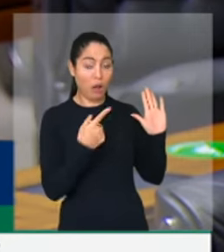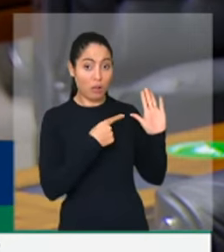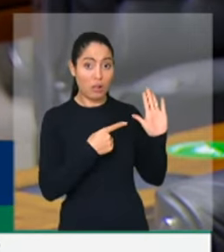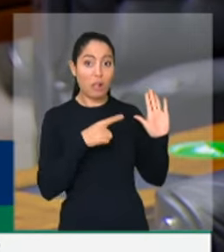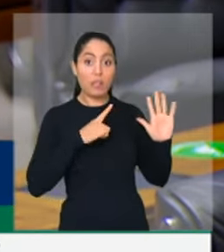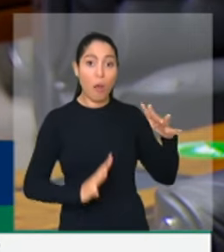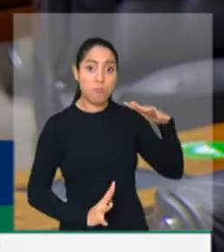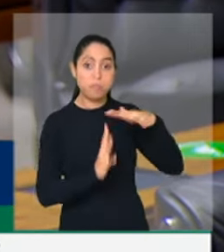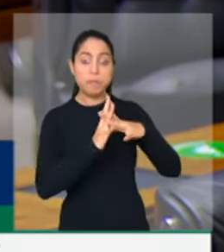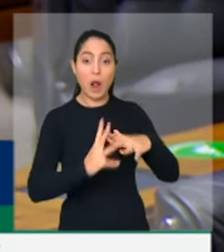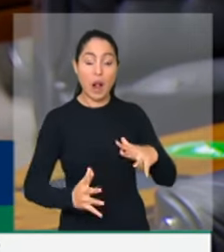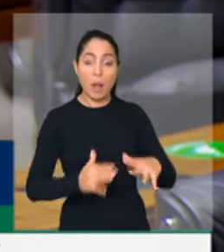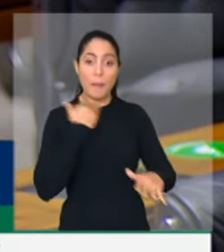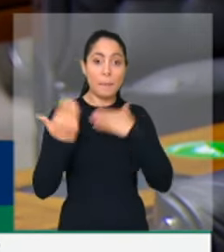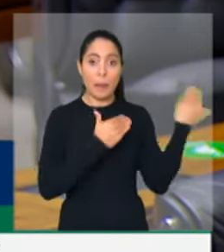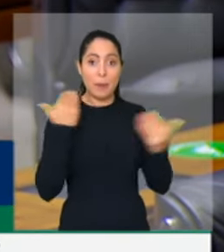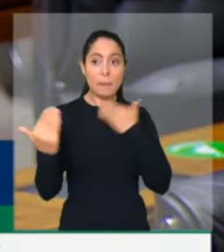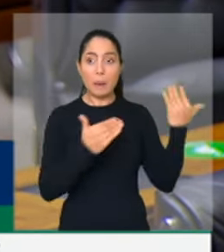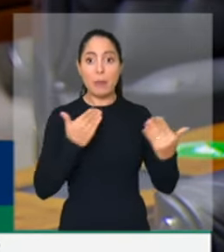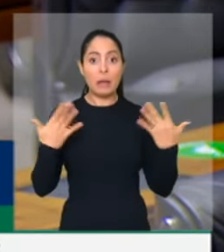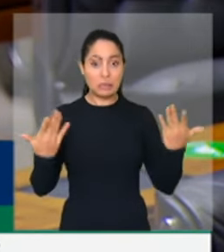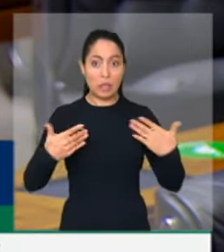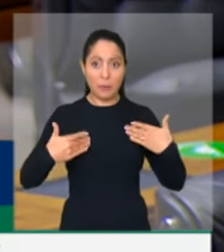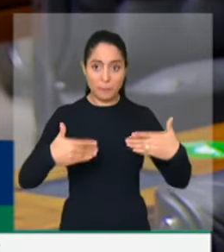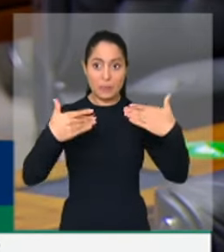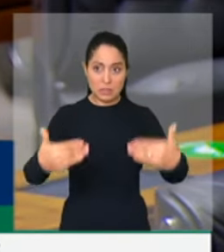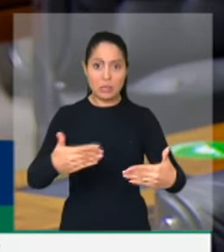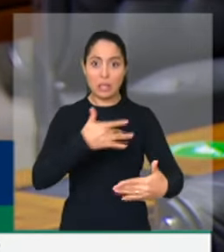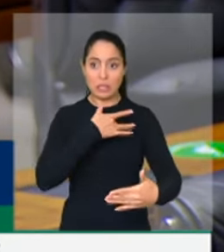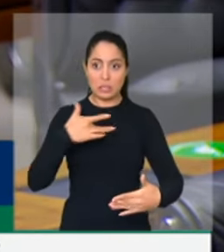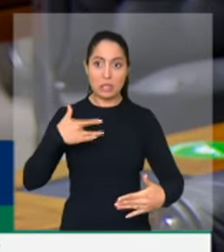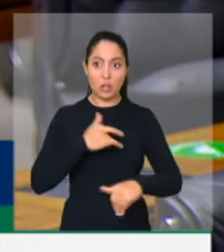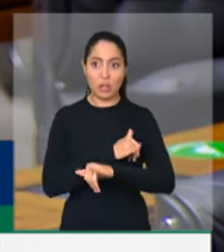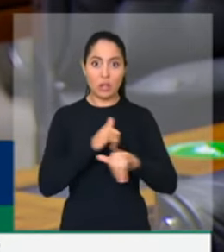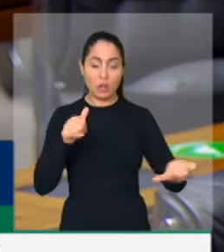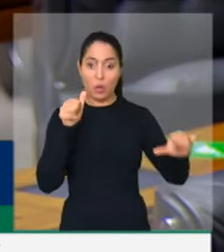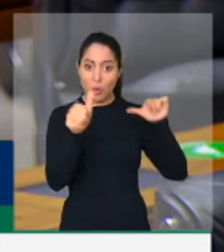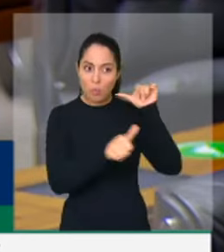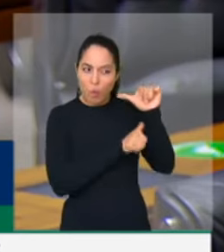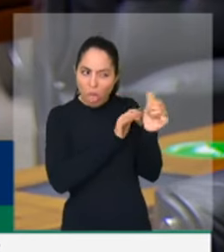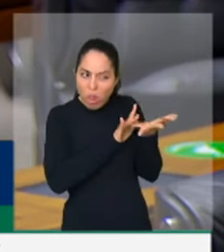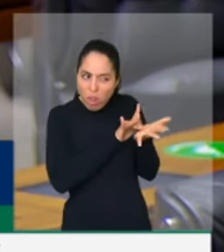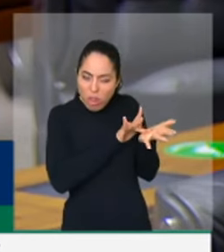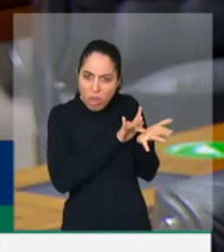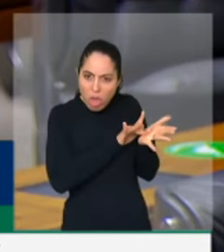ÓBITOS. NÓS PODEMOS ESTAR MAQUIANDO NÚMEROS, ENTÃO ESSA TAMBÉM É A GRANDE PREOCUPAÇÃO PORQUE SE A GENTE MAQUIA NÚMEROS A GENTE